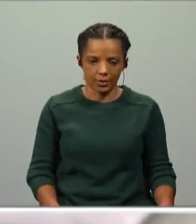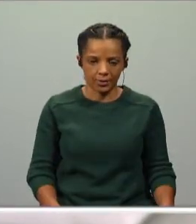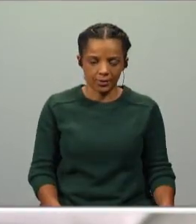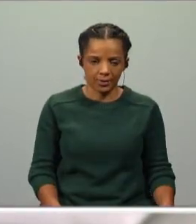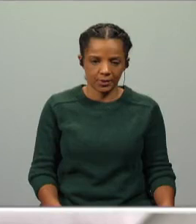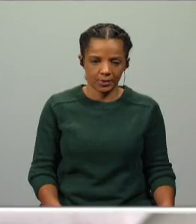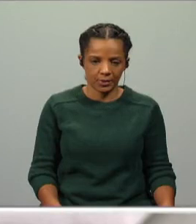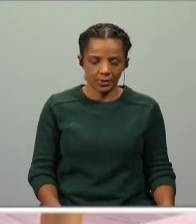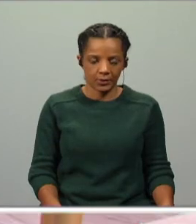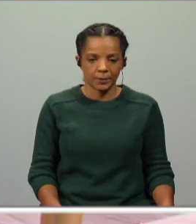E